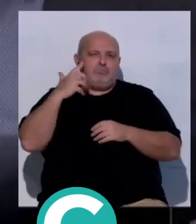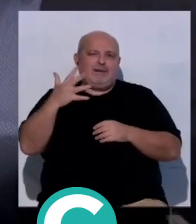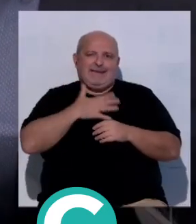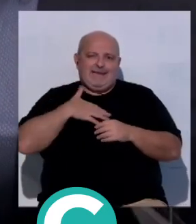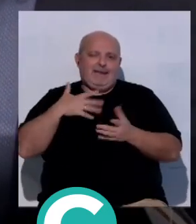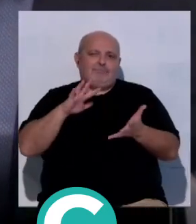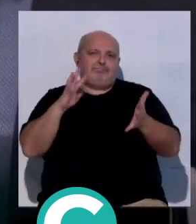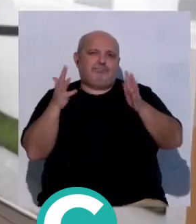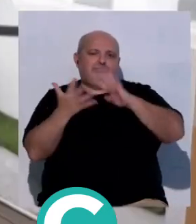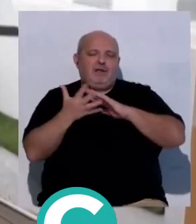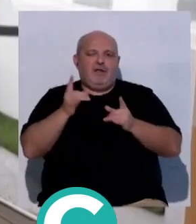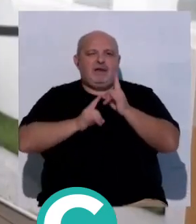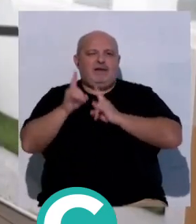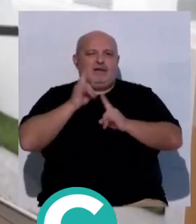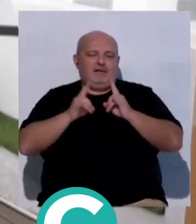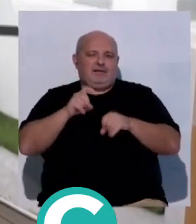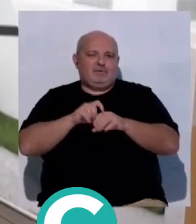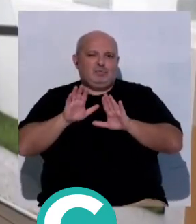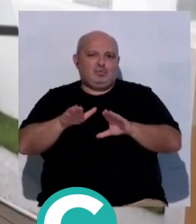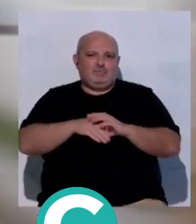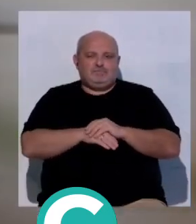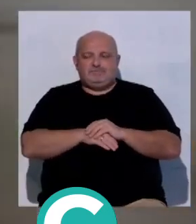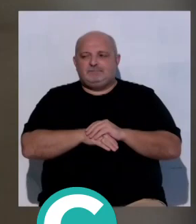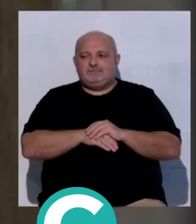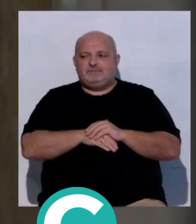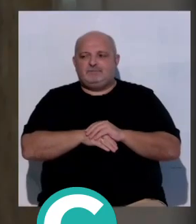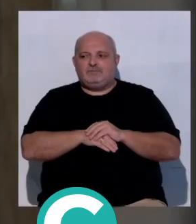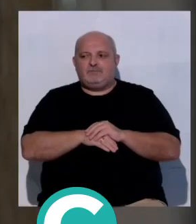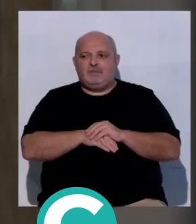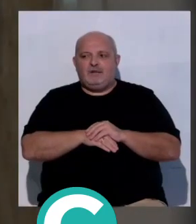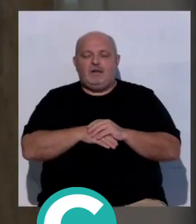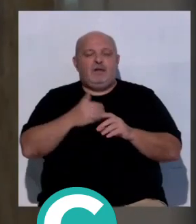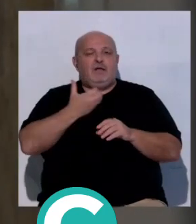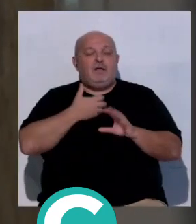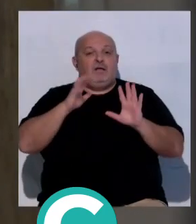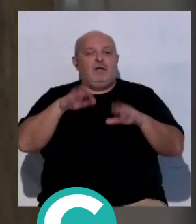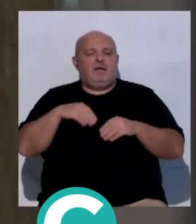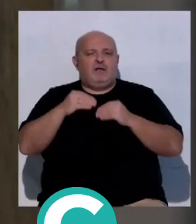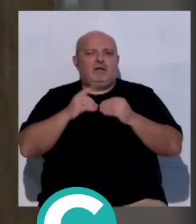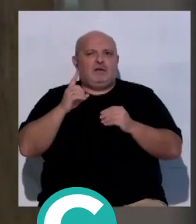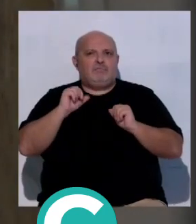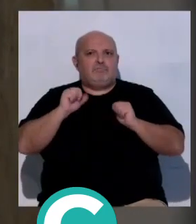provincia por sus atractivas características el ayuntamiento de Cádiz ha iniciado a través de las